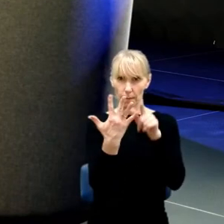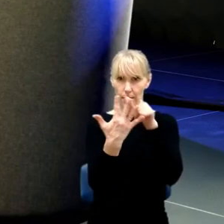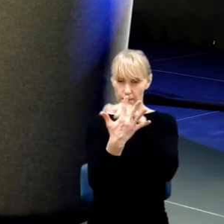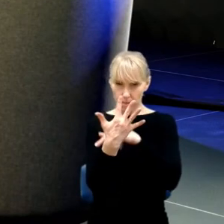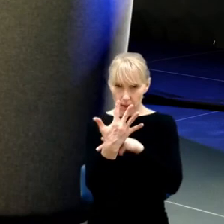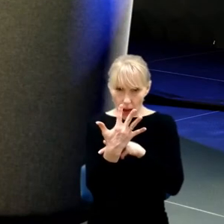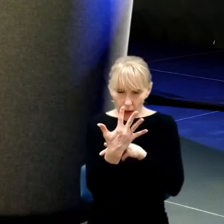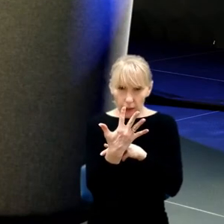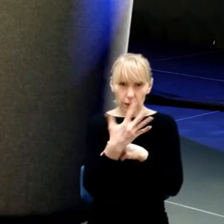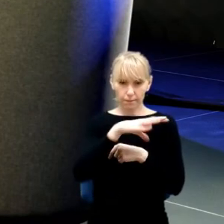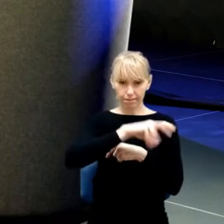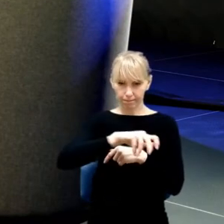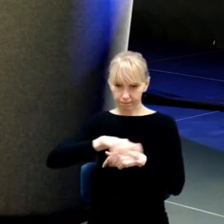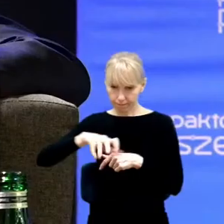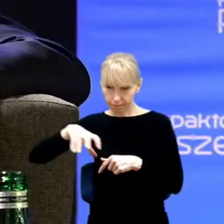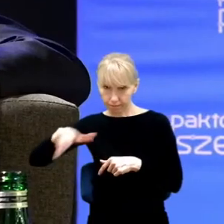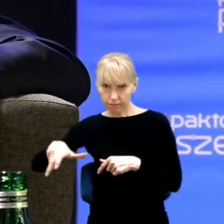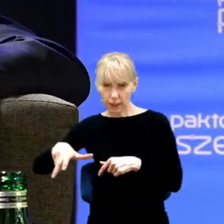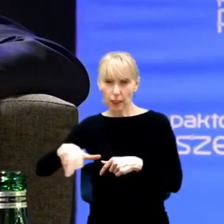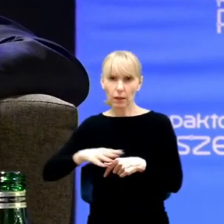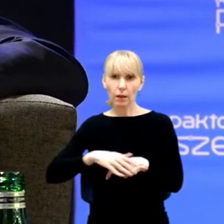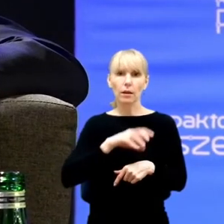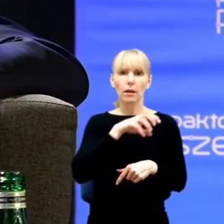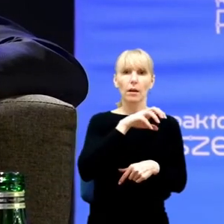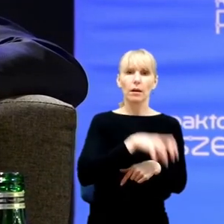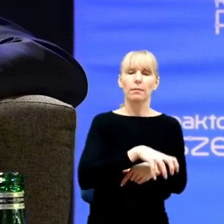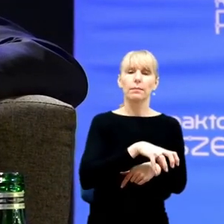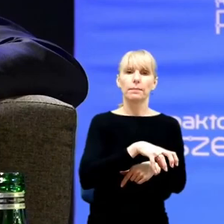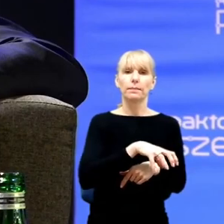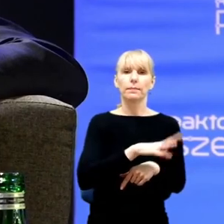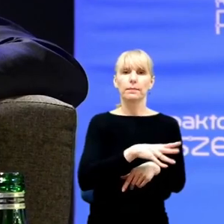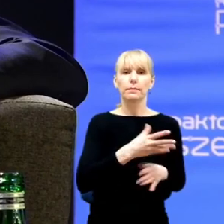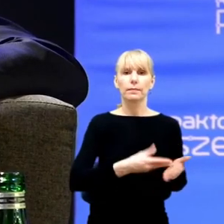W jednym z tych koszyków, czyli tym koszyku dedykowanym do budownictwa komunalnego